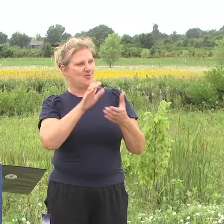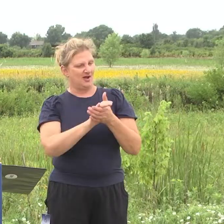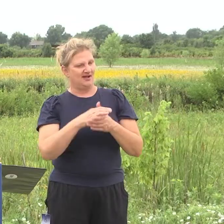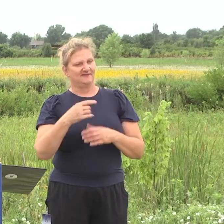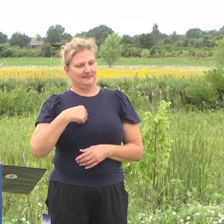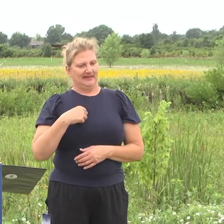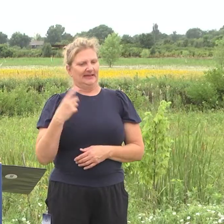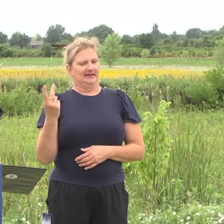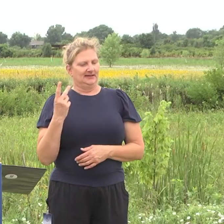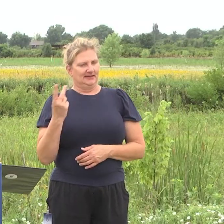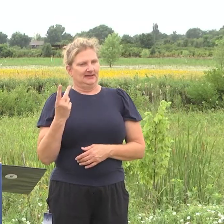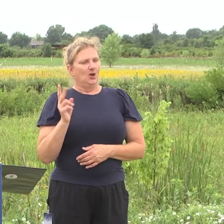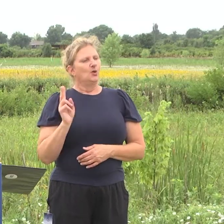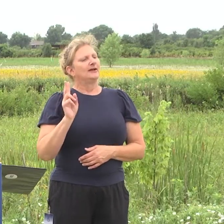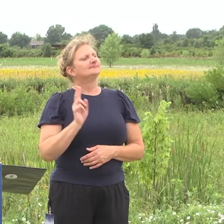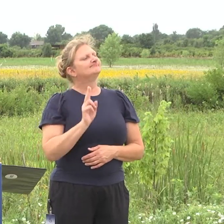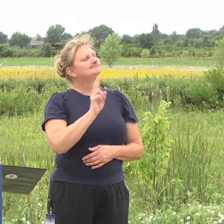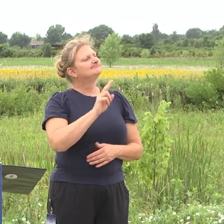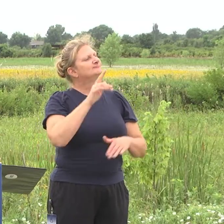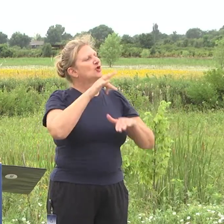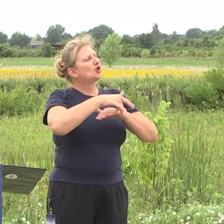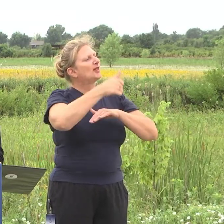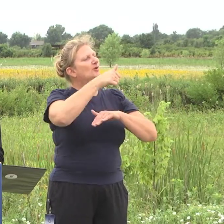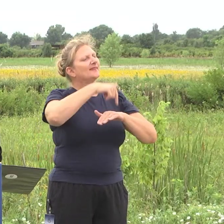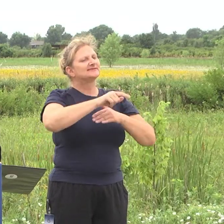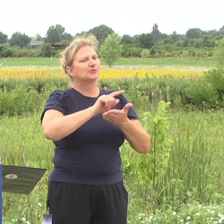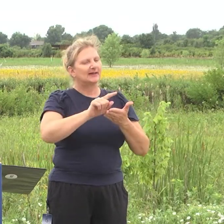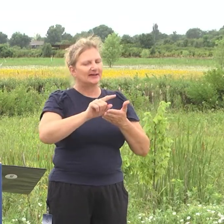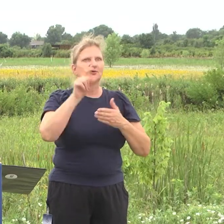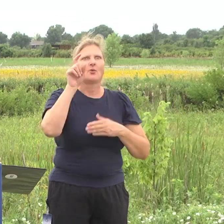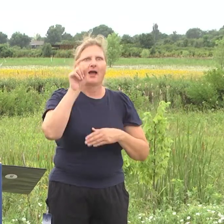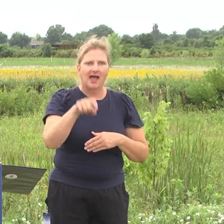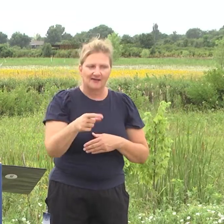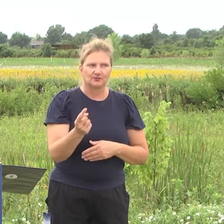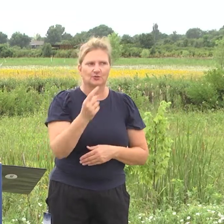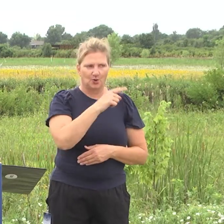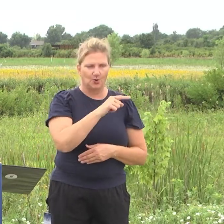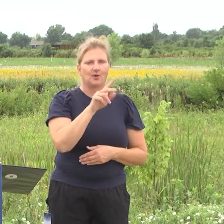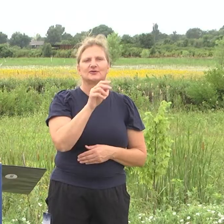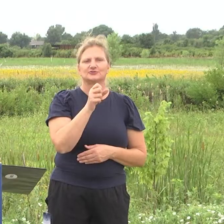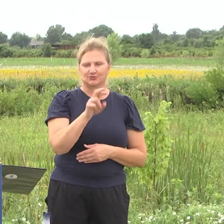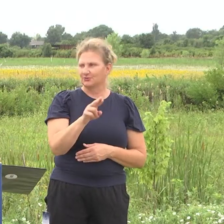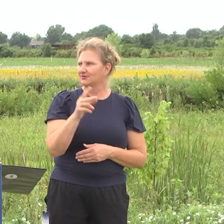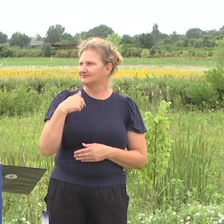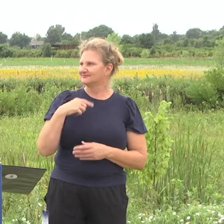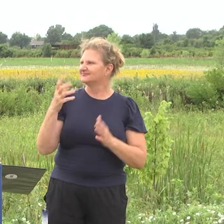recorrido porque es realmente genial. Quisiera reconocer la presencia del alcalde Woo y